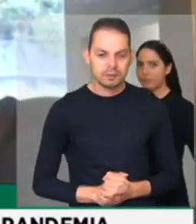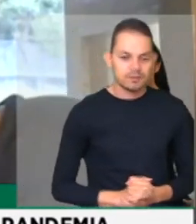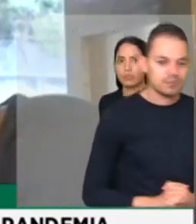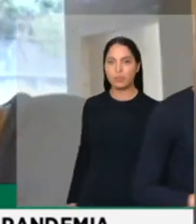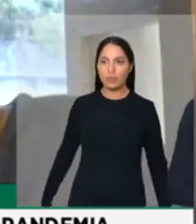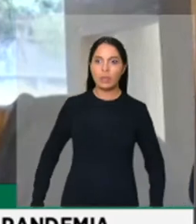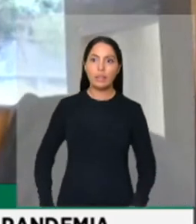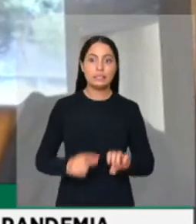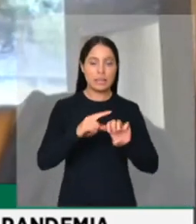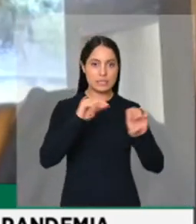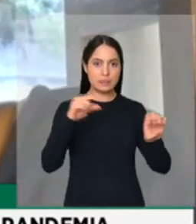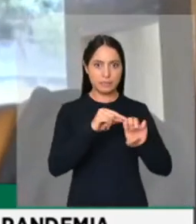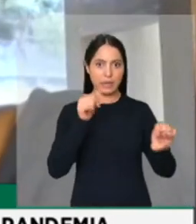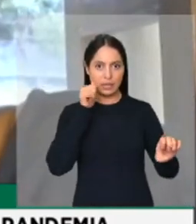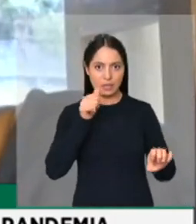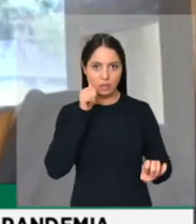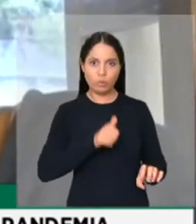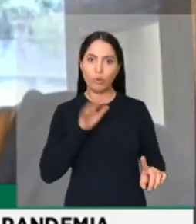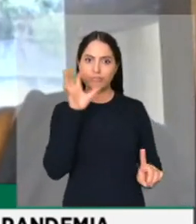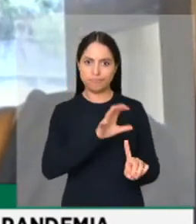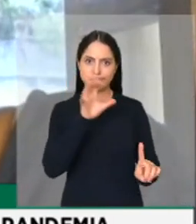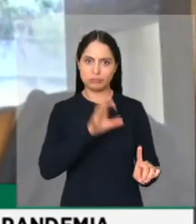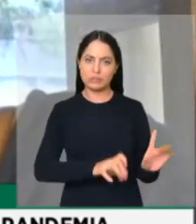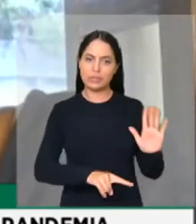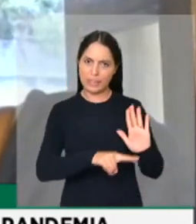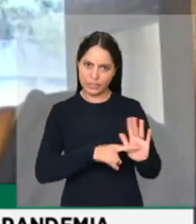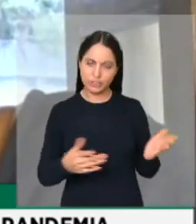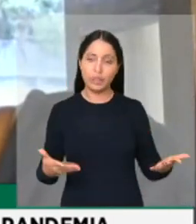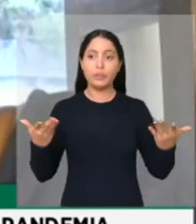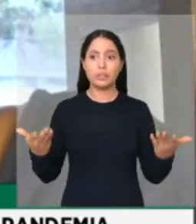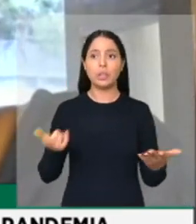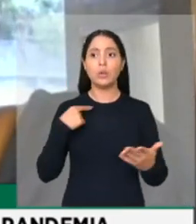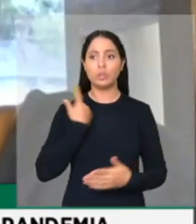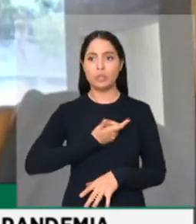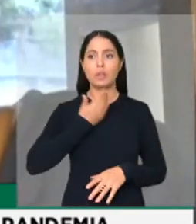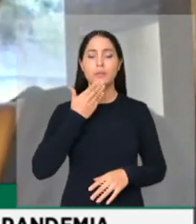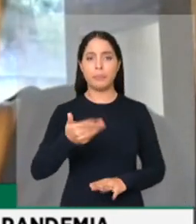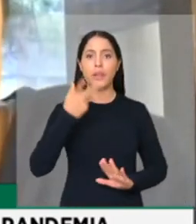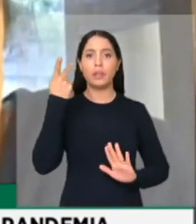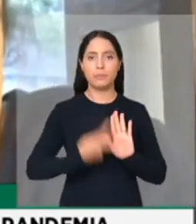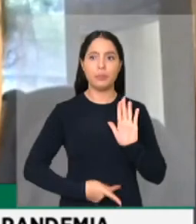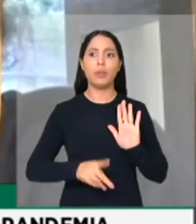DESSAS... DESSAS PEQUENAS, DESSAS EMPREENDEDORAS, ENTÃO É UM APELO PARA QUE A GENTE VOLTE É VOTAÇÃO DO TEXTO ORIGINAL, OBRIGADA,